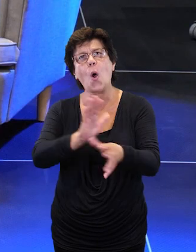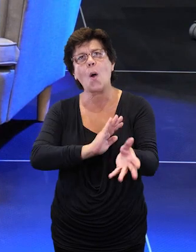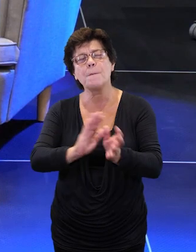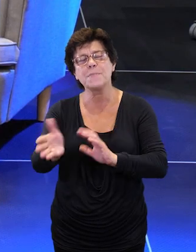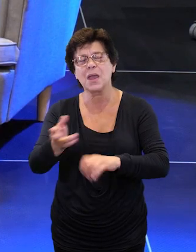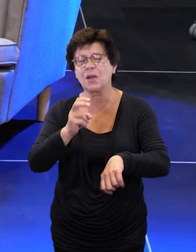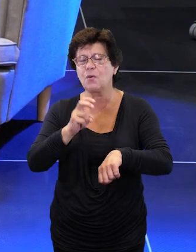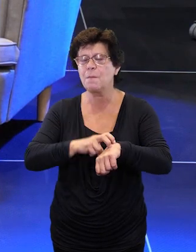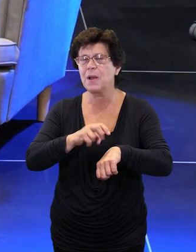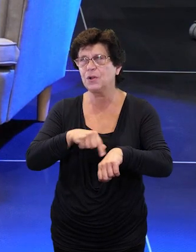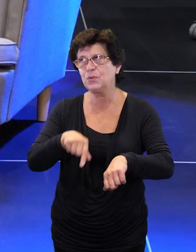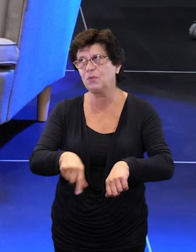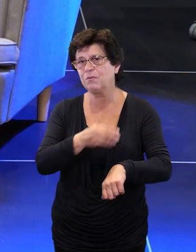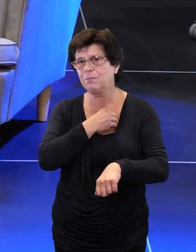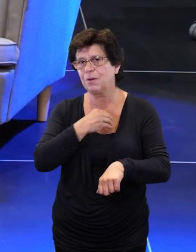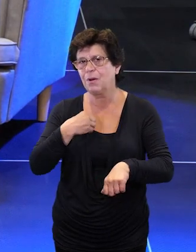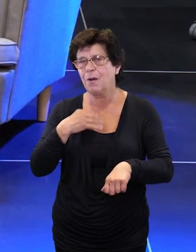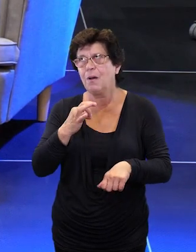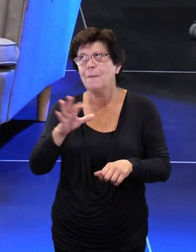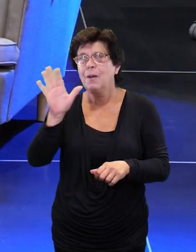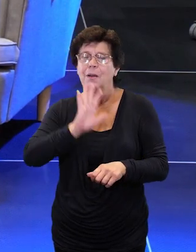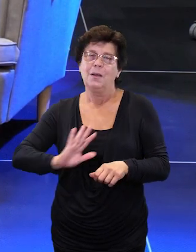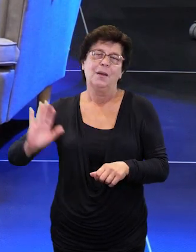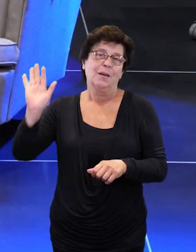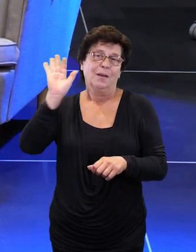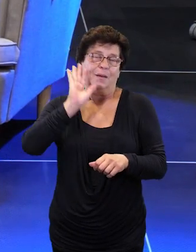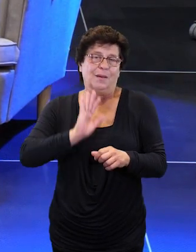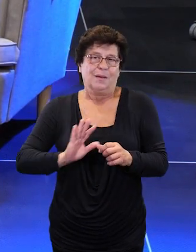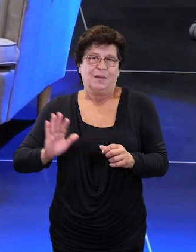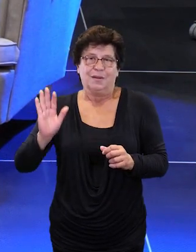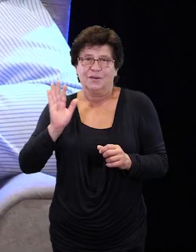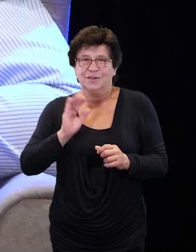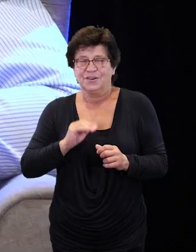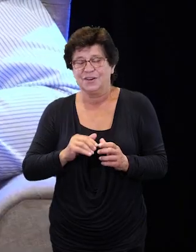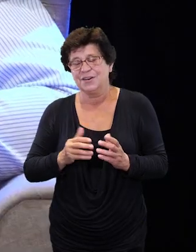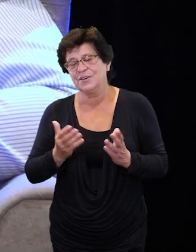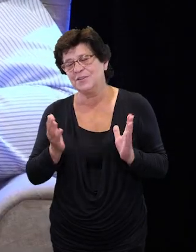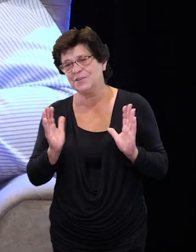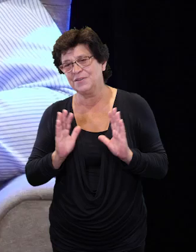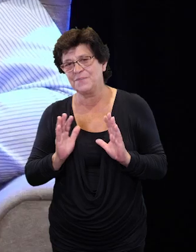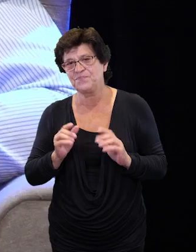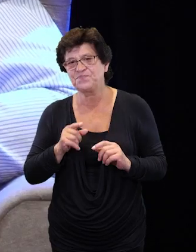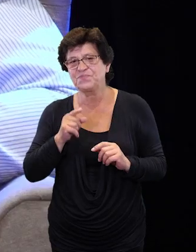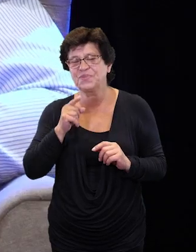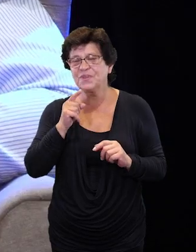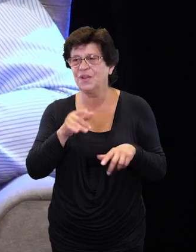Boże, pytanie... To zależy oczywiście, od wielu aspektów.